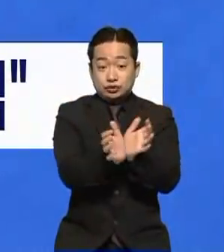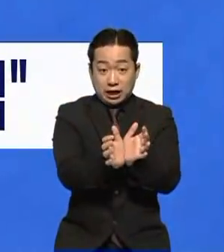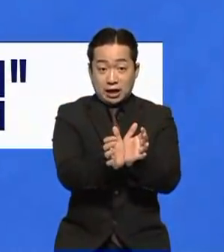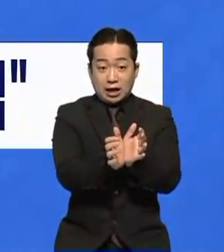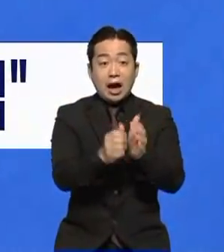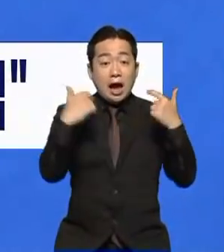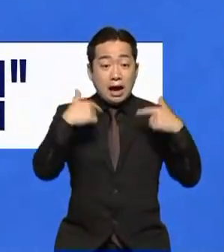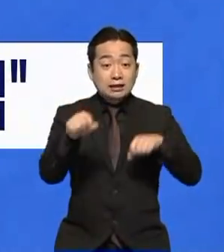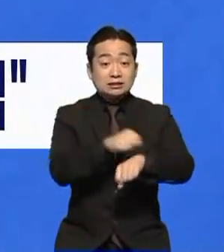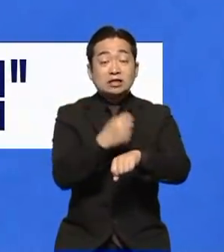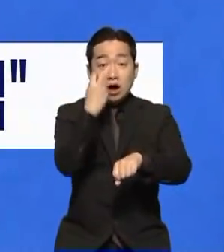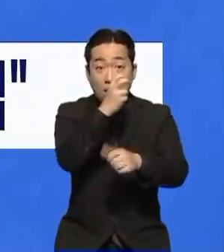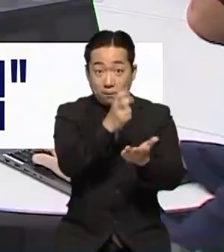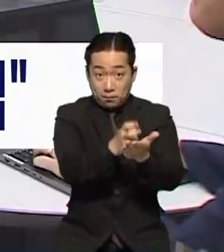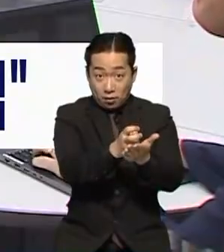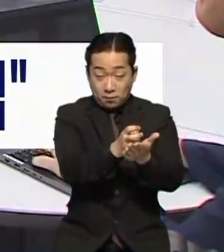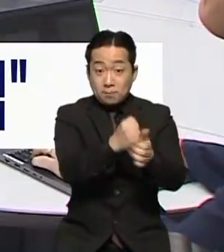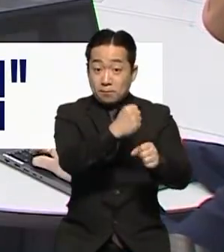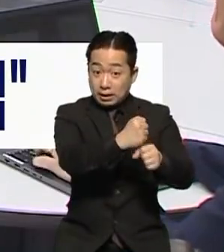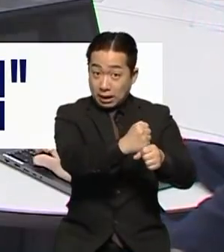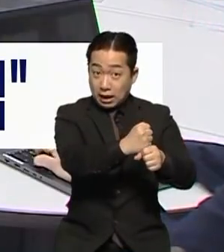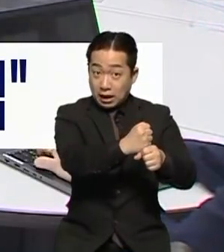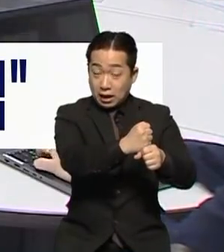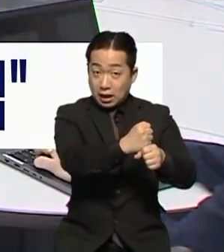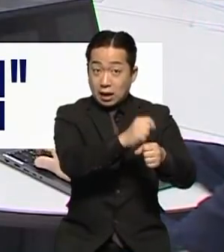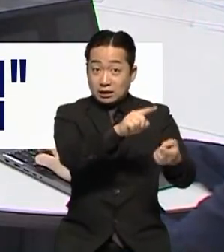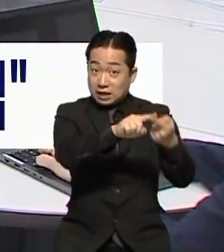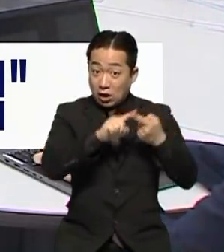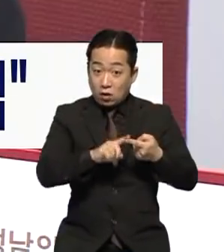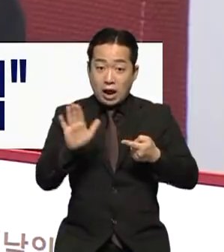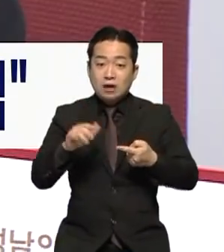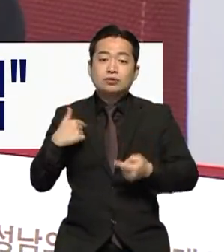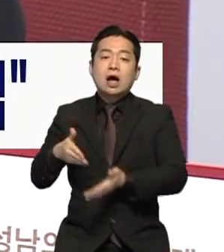반면 국민의힘은 자체 발의한 별도 특검법을 활용하자고 맞서고 있습니다.